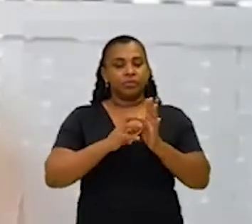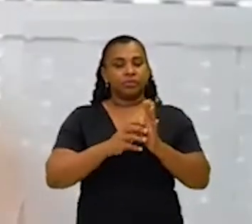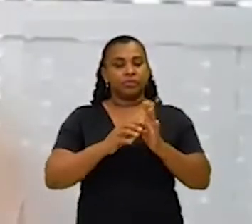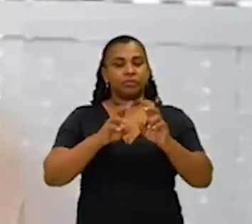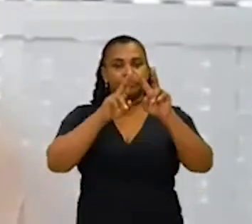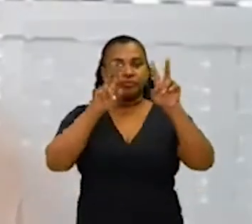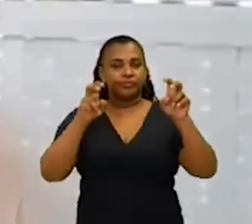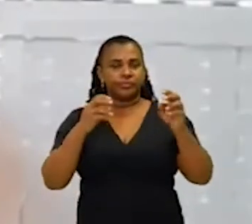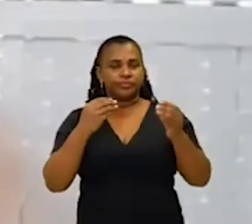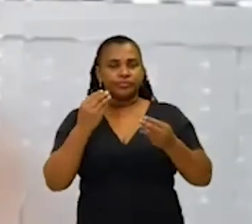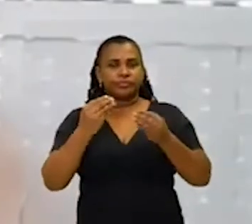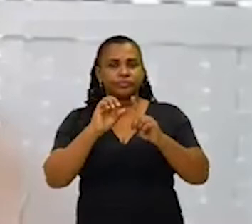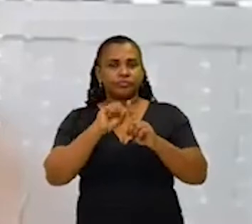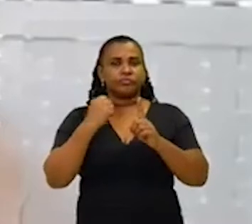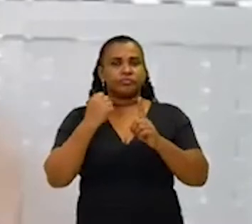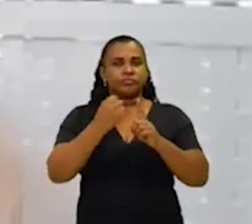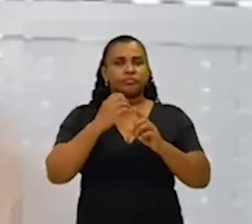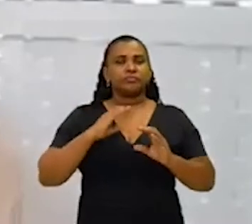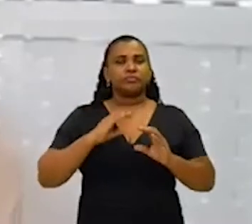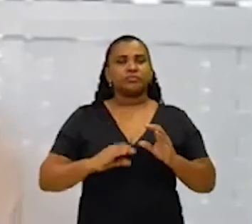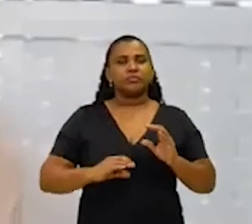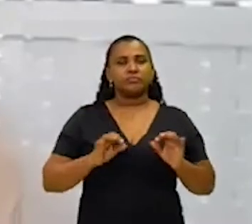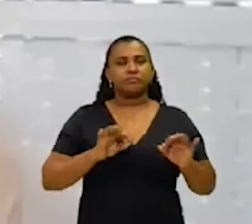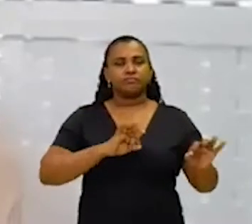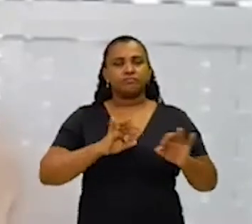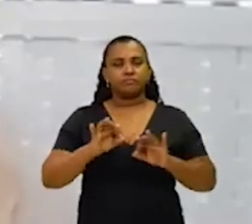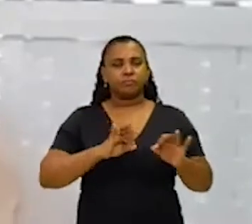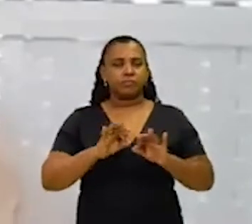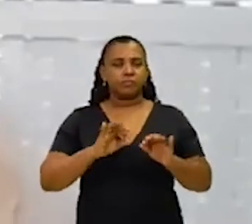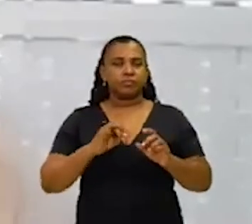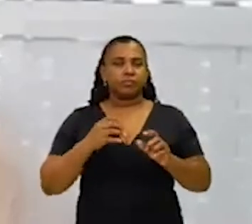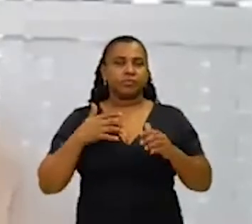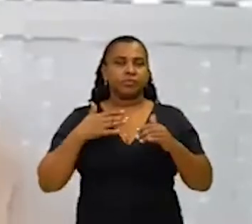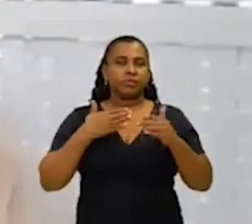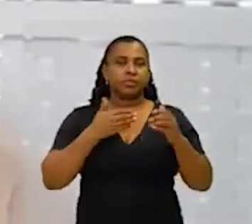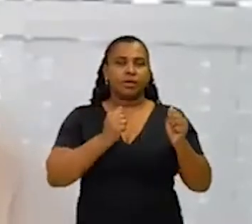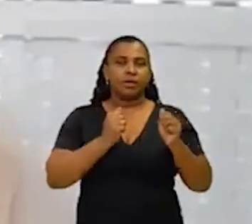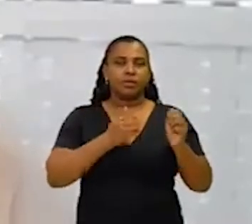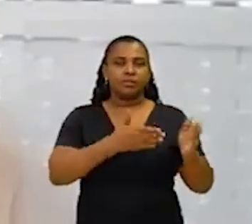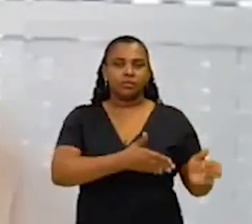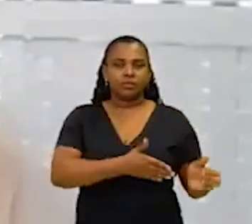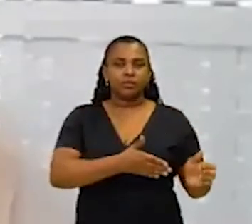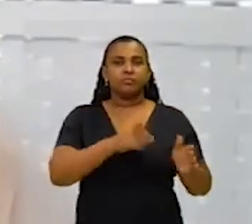sociedade civil organizada a porta articular ações relativas ao direito da população de que ter de